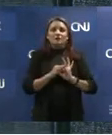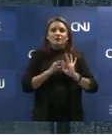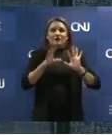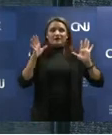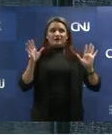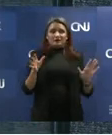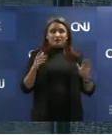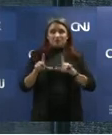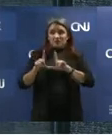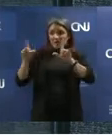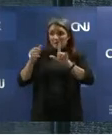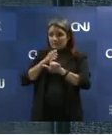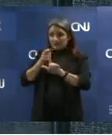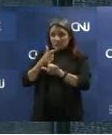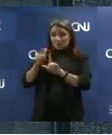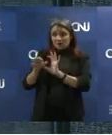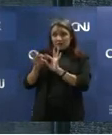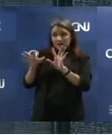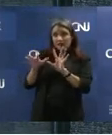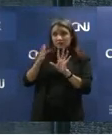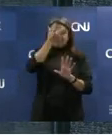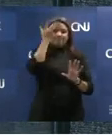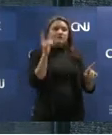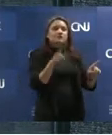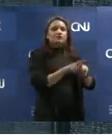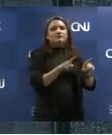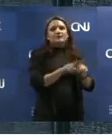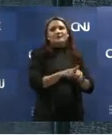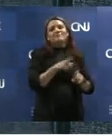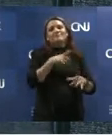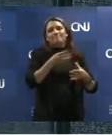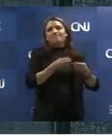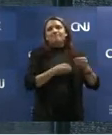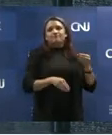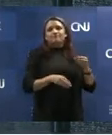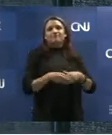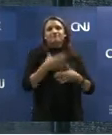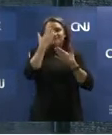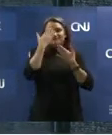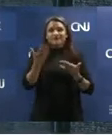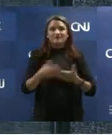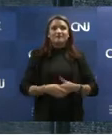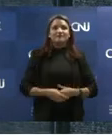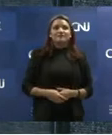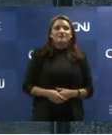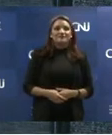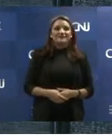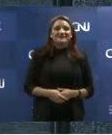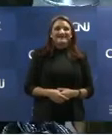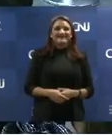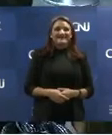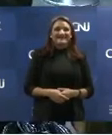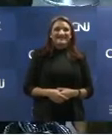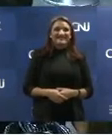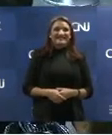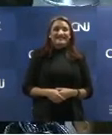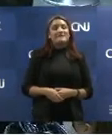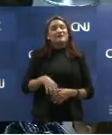A liberdade humana está comprometida. Muito obrigado. No meu presidente pelas palavras Senhor está muito bem representado aqui pelo Doutor.